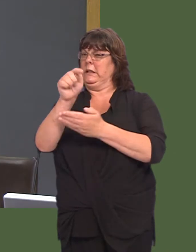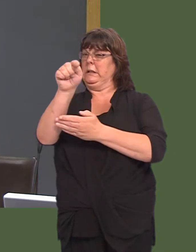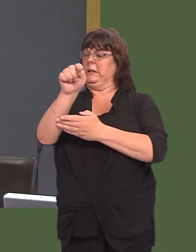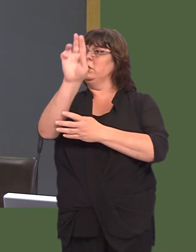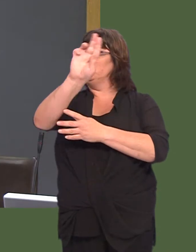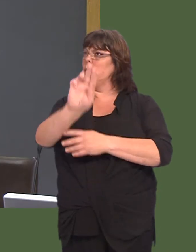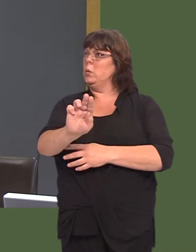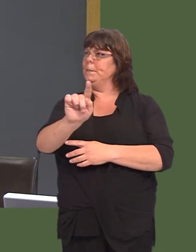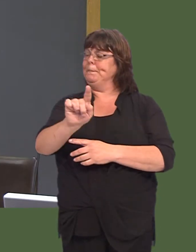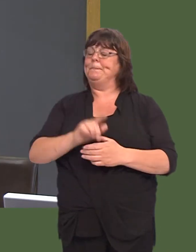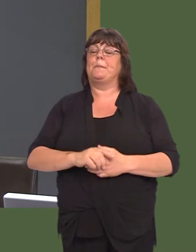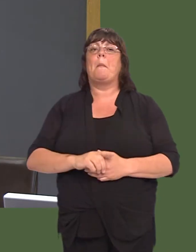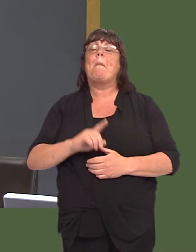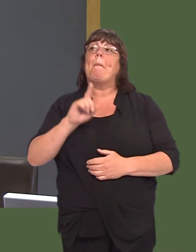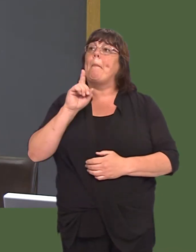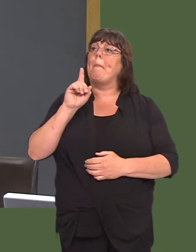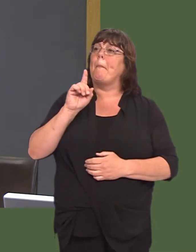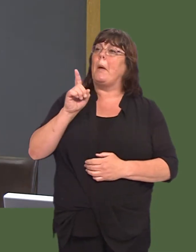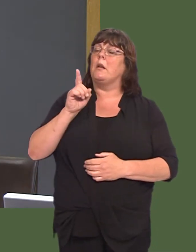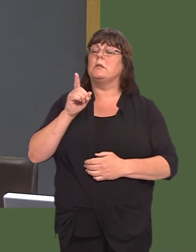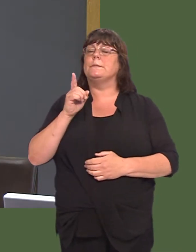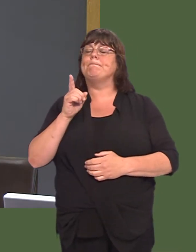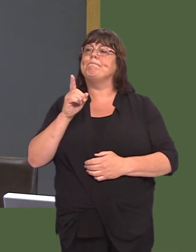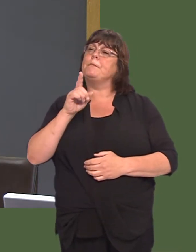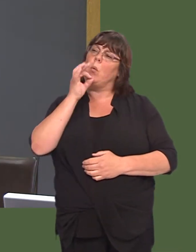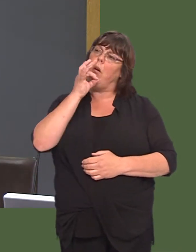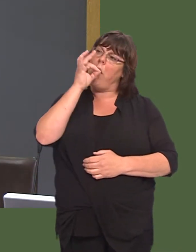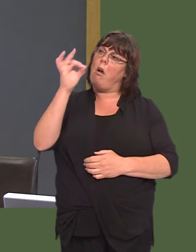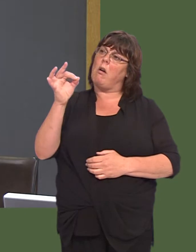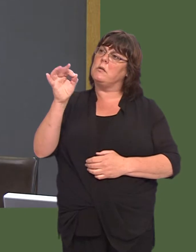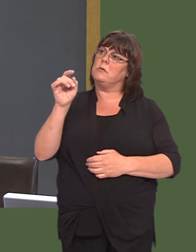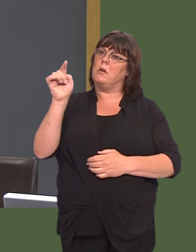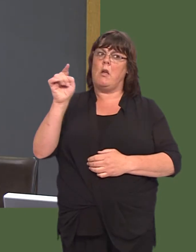jest fel mater o egwyddor, a ydych chiín cydnabod yn yr ardaloedd cefn gwlad hynny